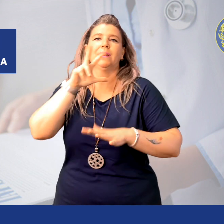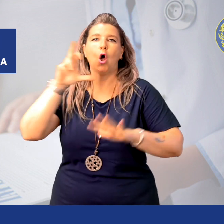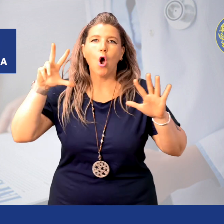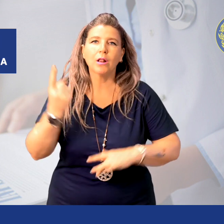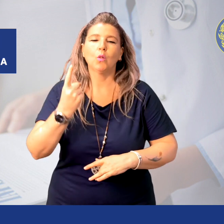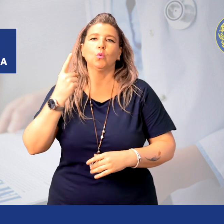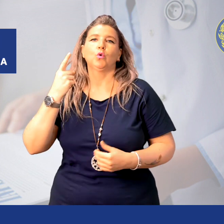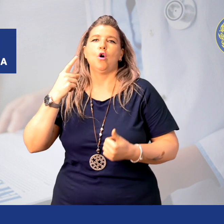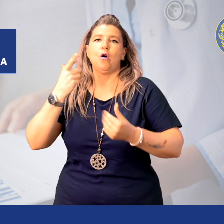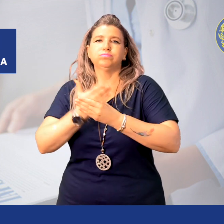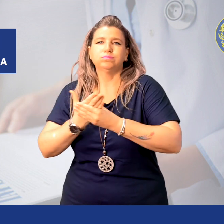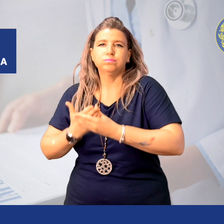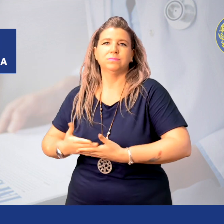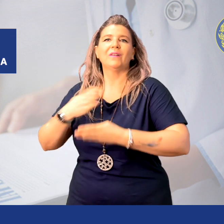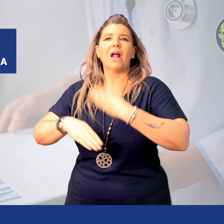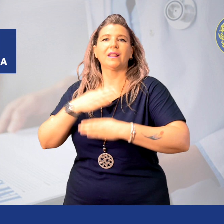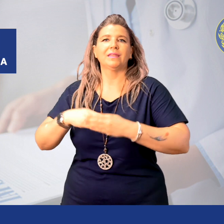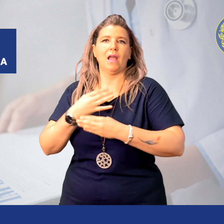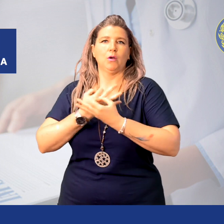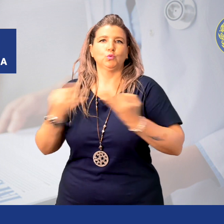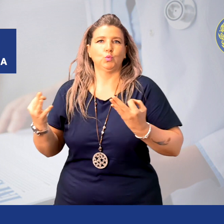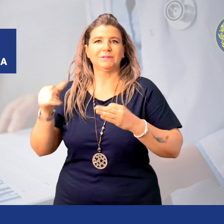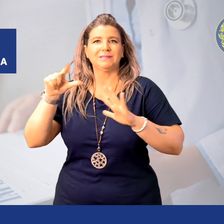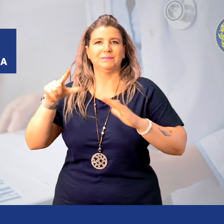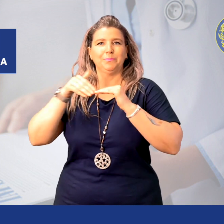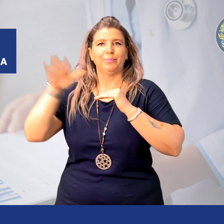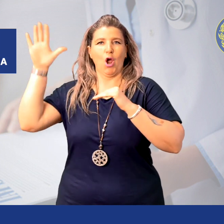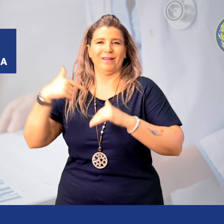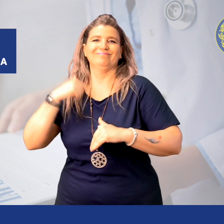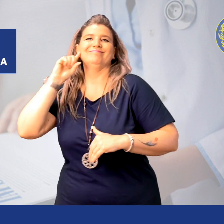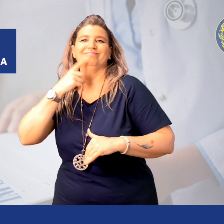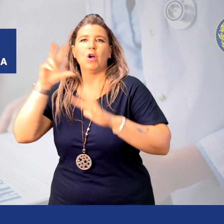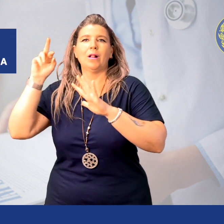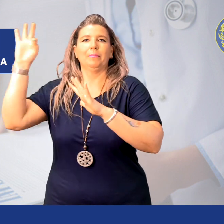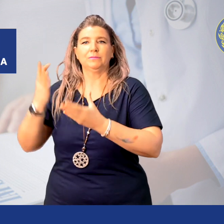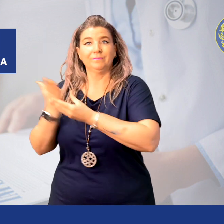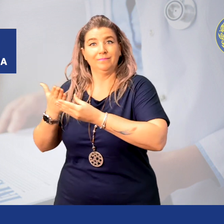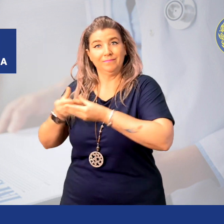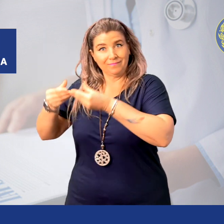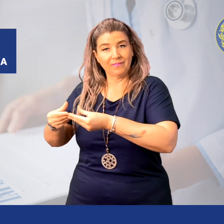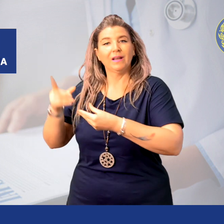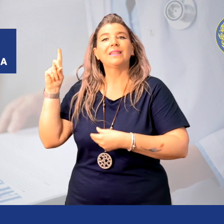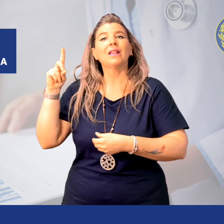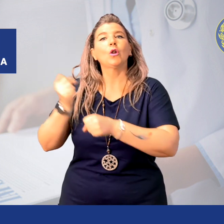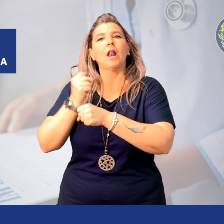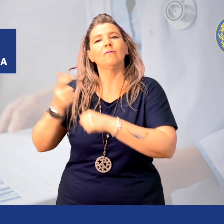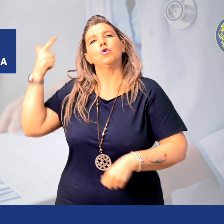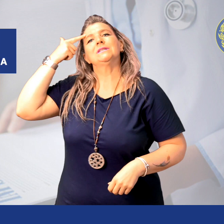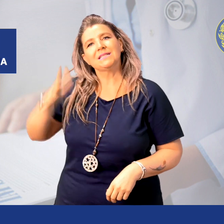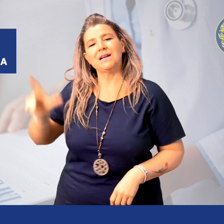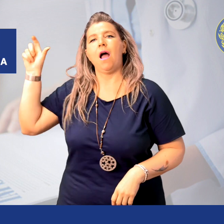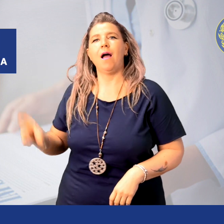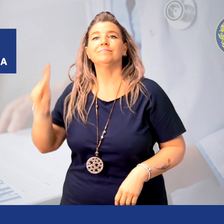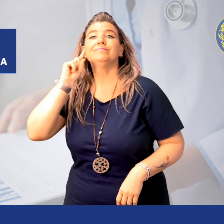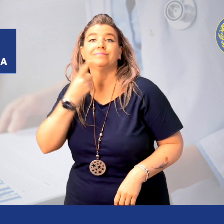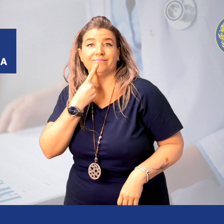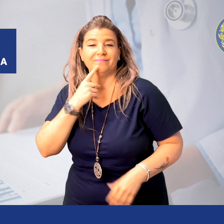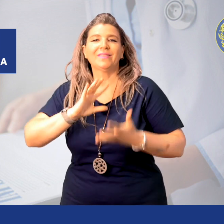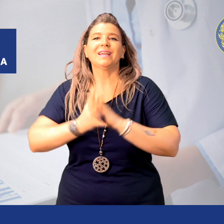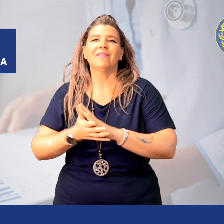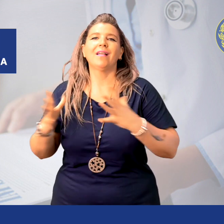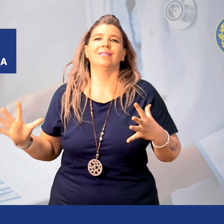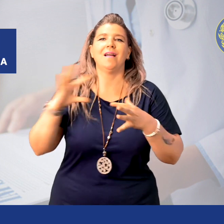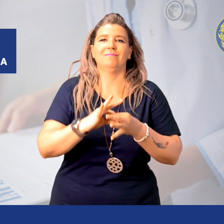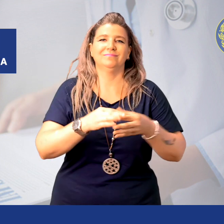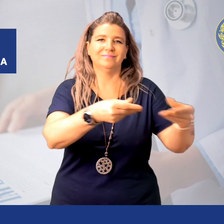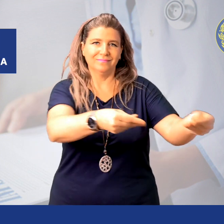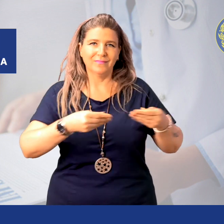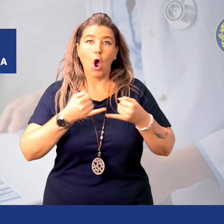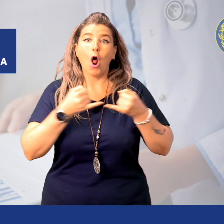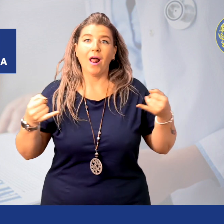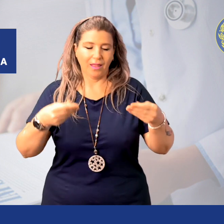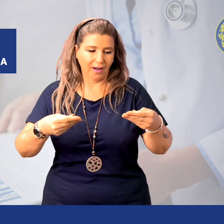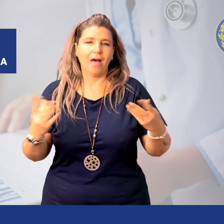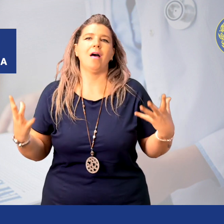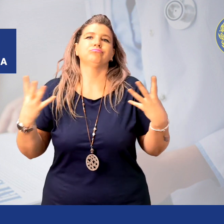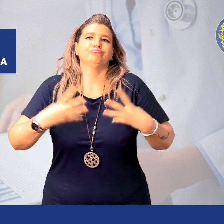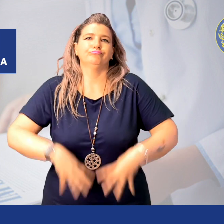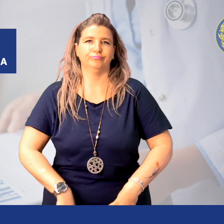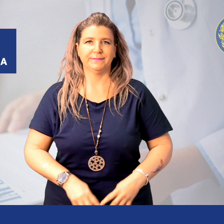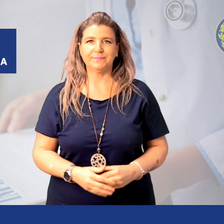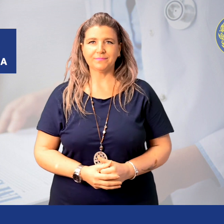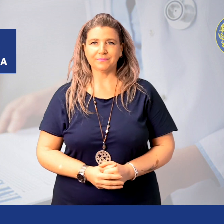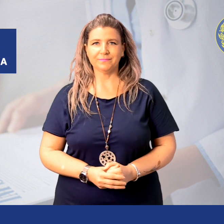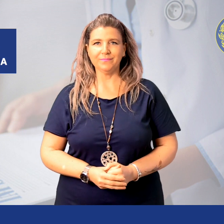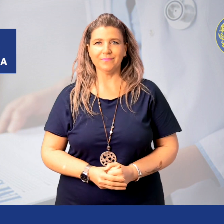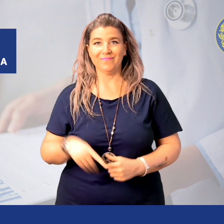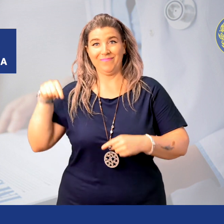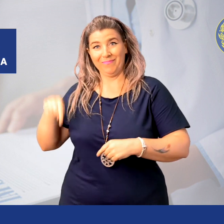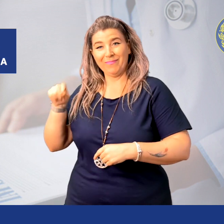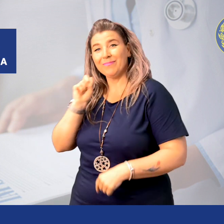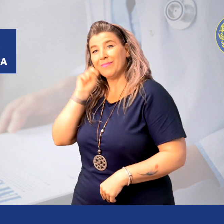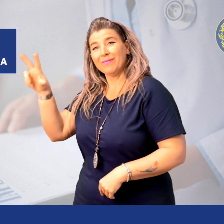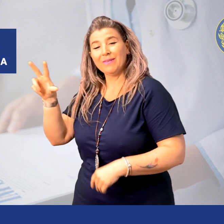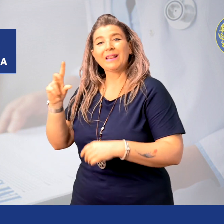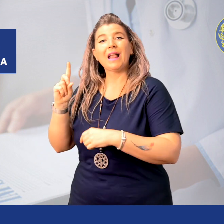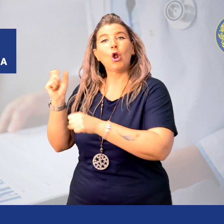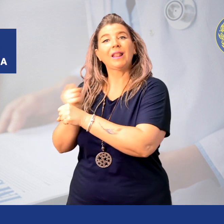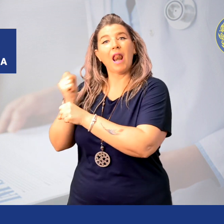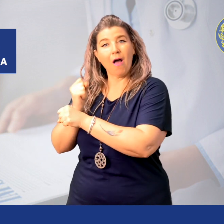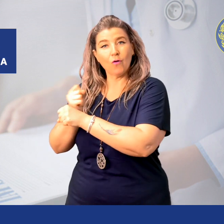della sordità o altra invalidità.